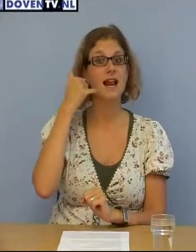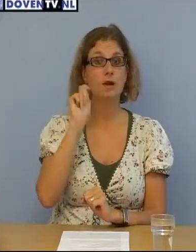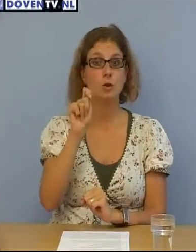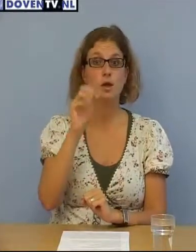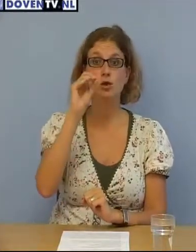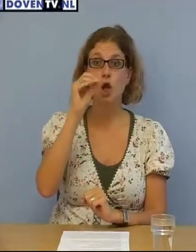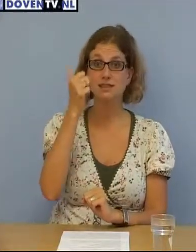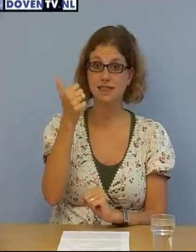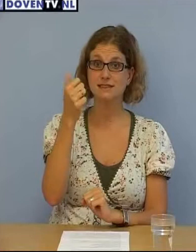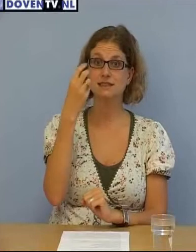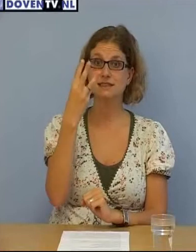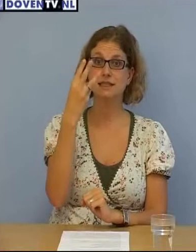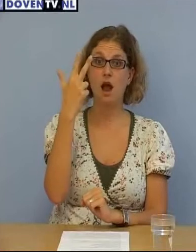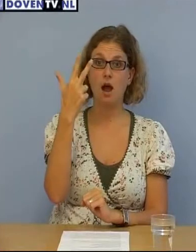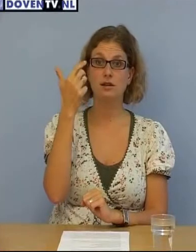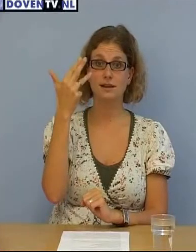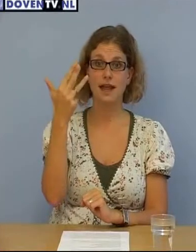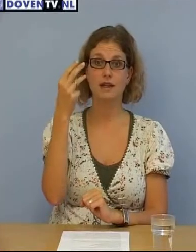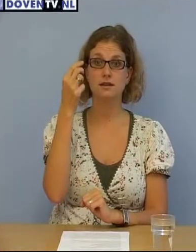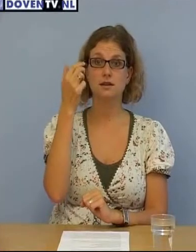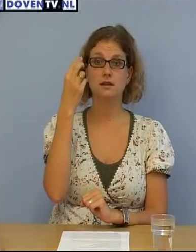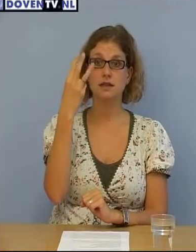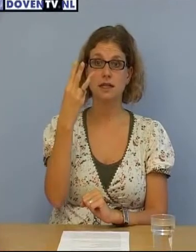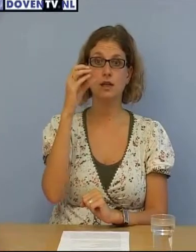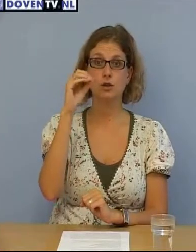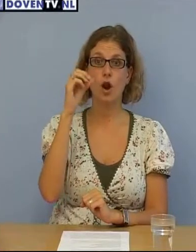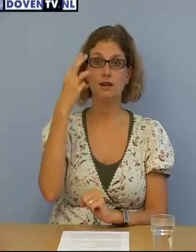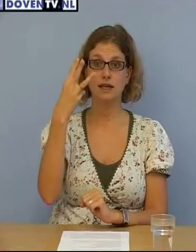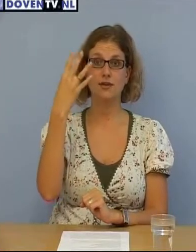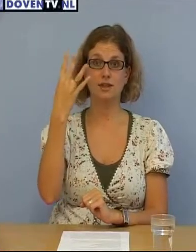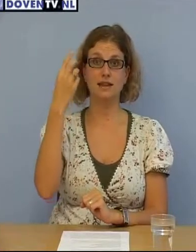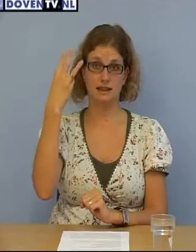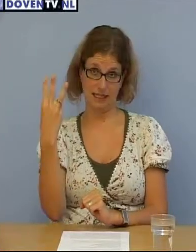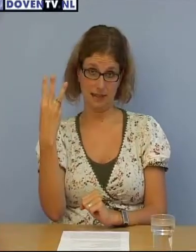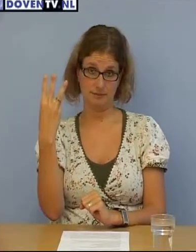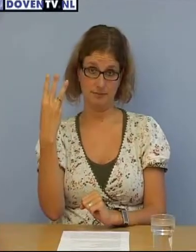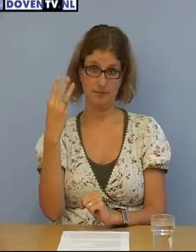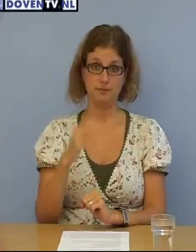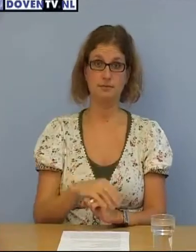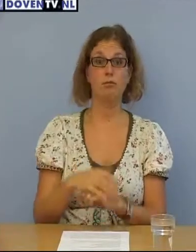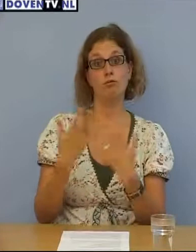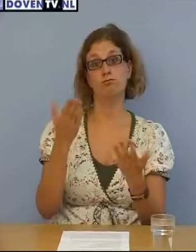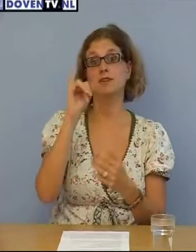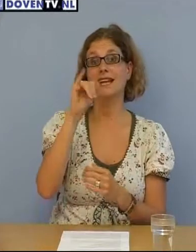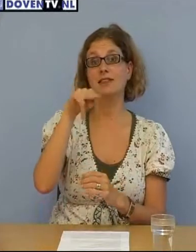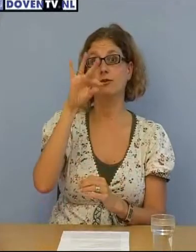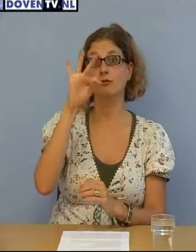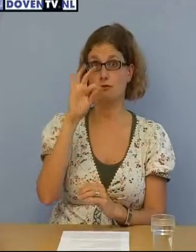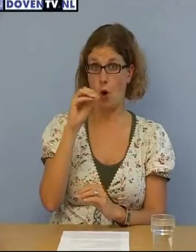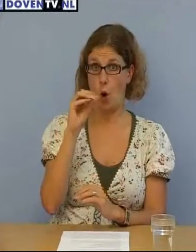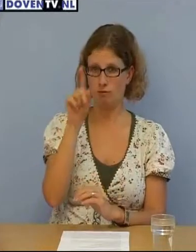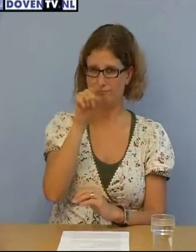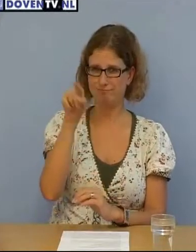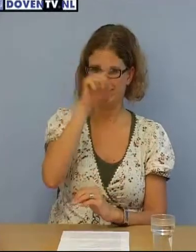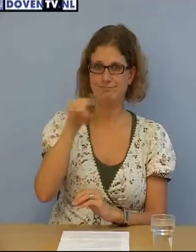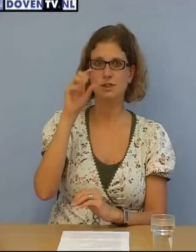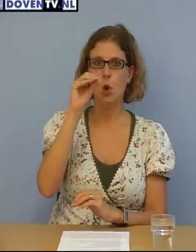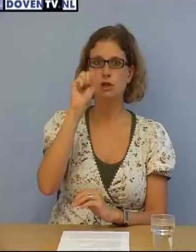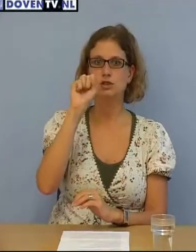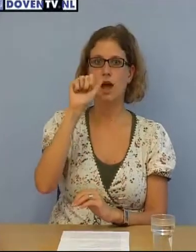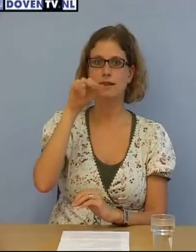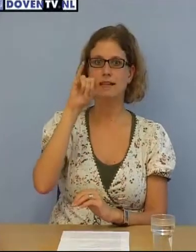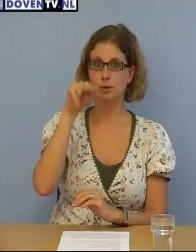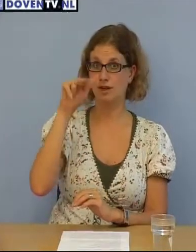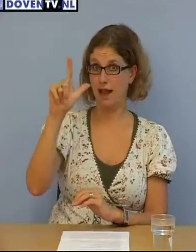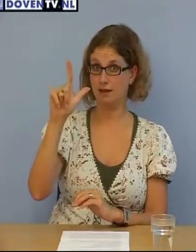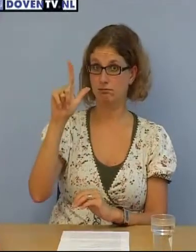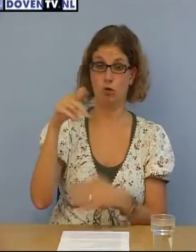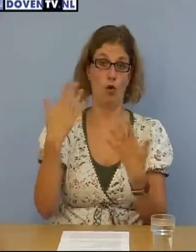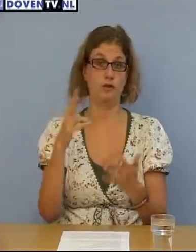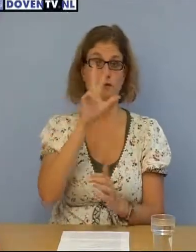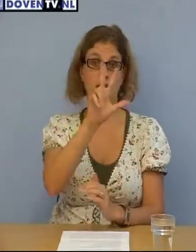telefoonnummer 06 38930343, info@osani.nl, www.osani.nl.